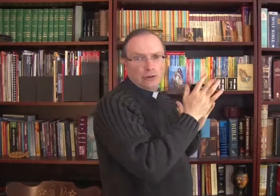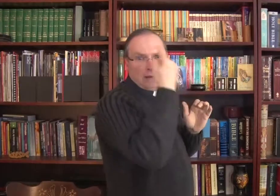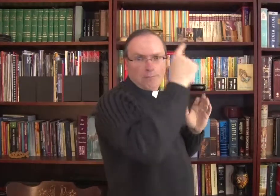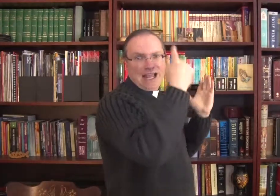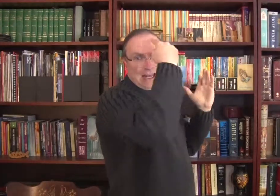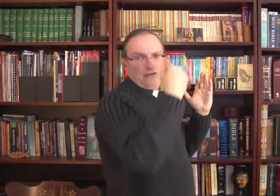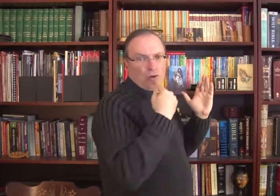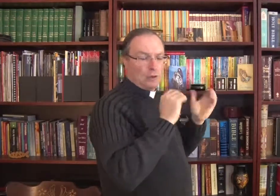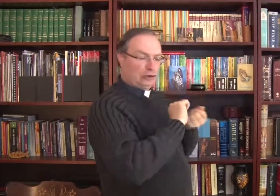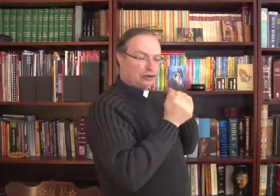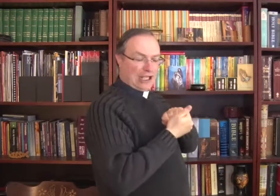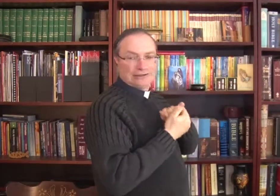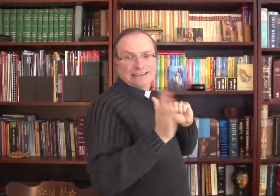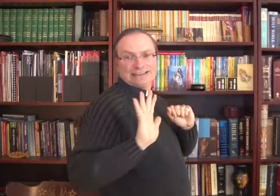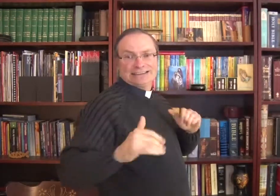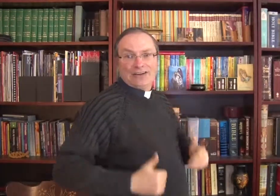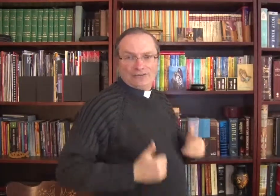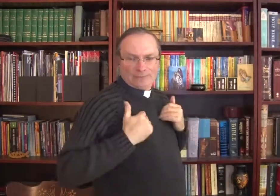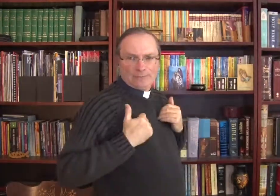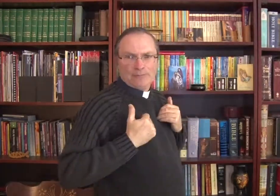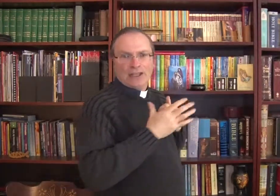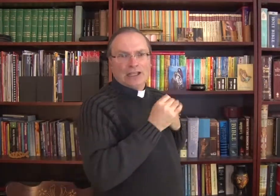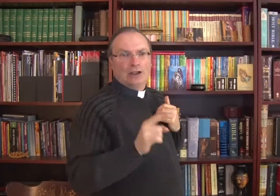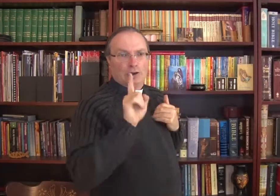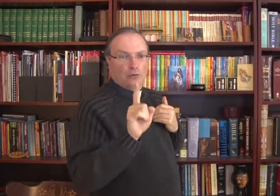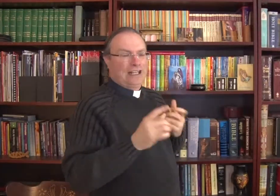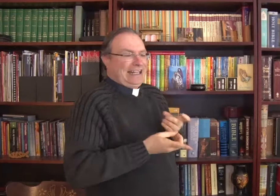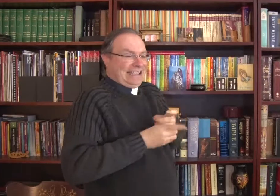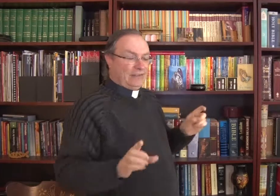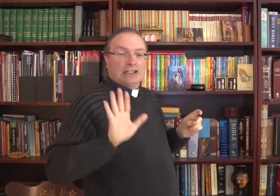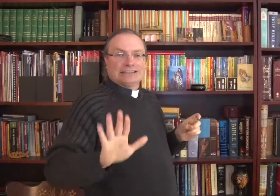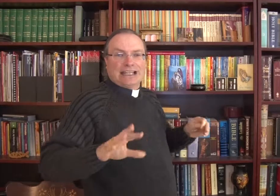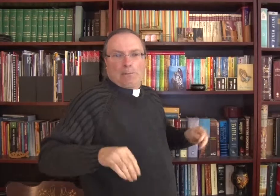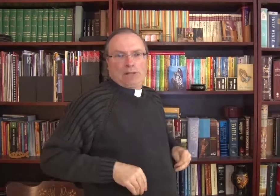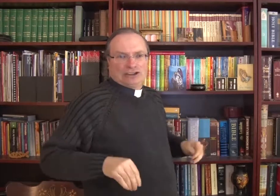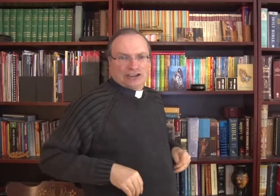par la foi de changer sa vie et de lui délivrer de ses péchés,